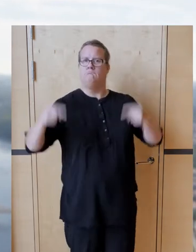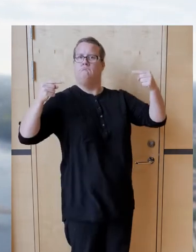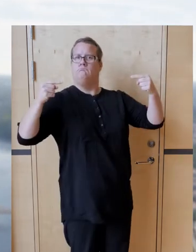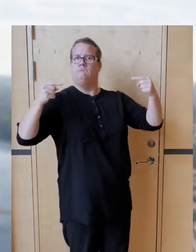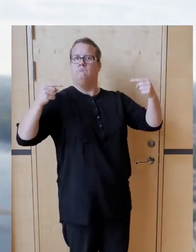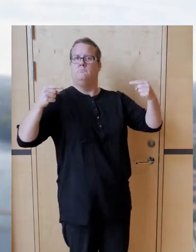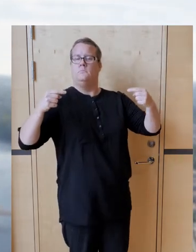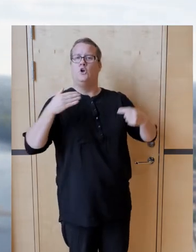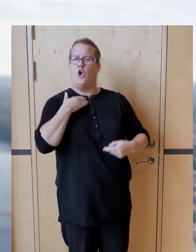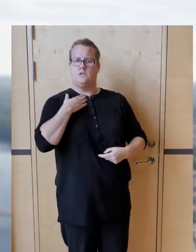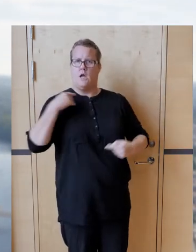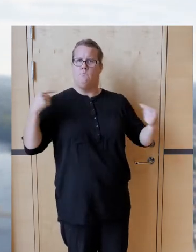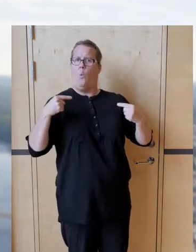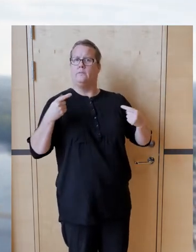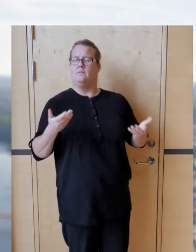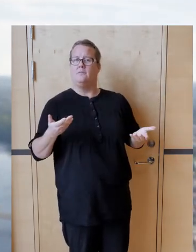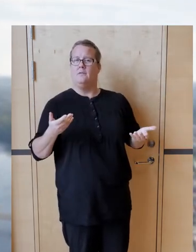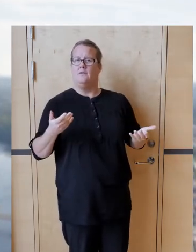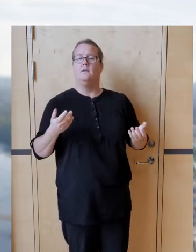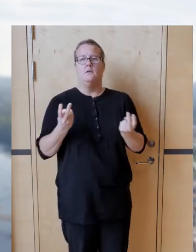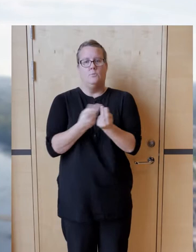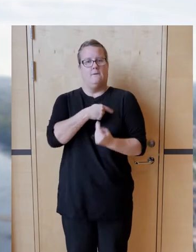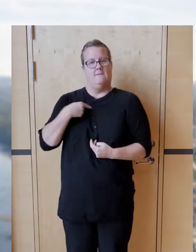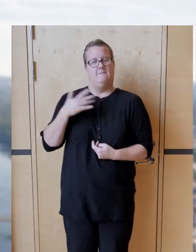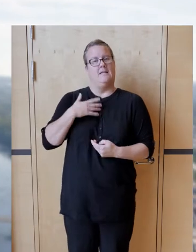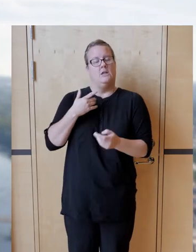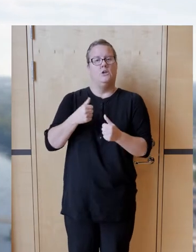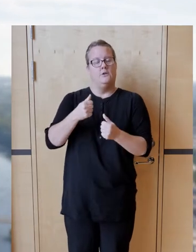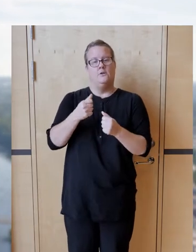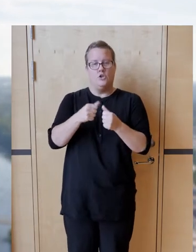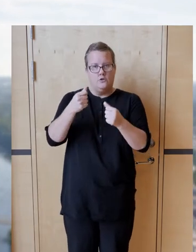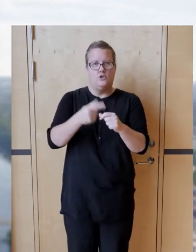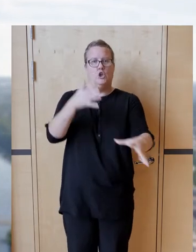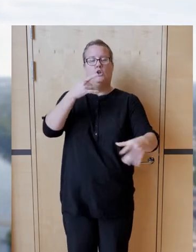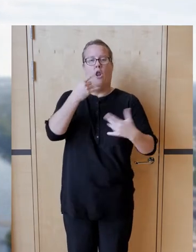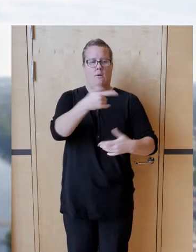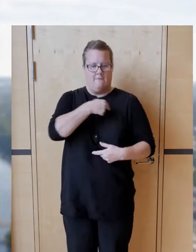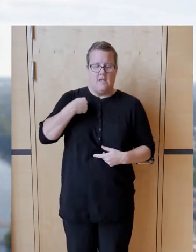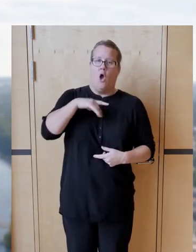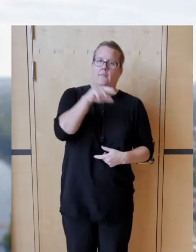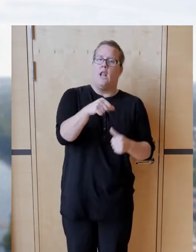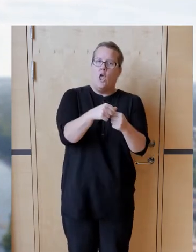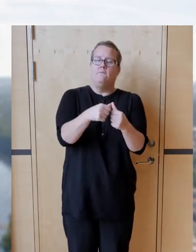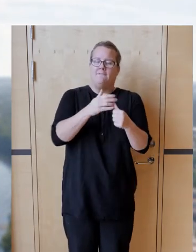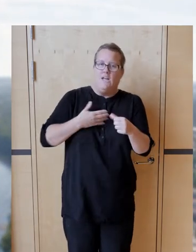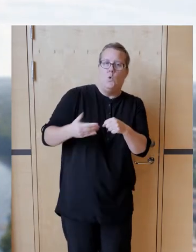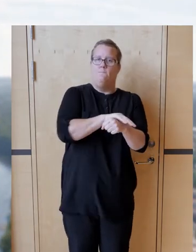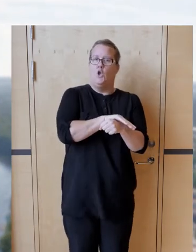Det ska vara tydligt för Skellefteå Boda att vi stått upp för det här löftet Vi tycker det är viktigt med vård Vård och omsorgsboende